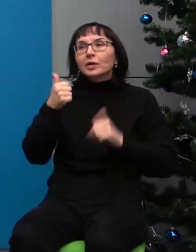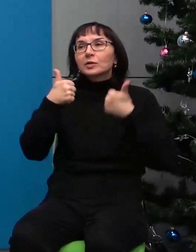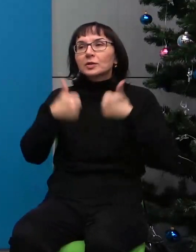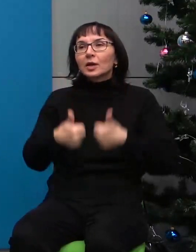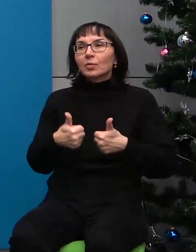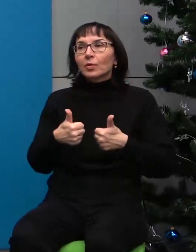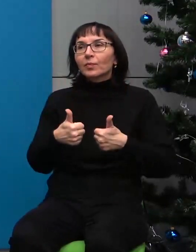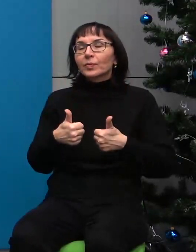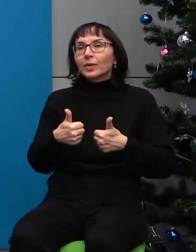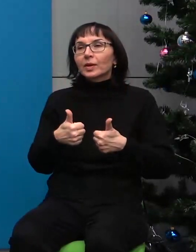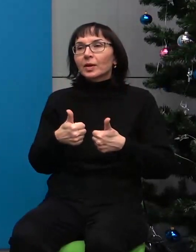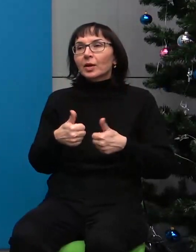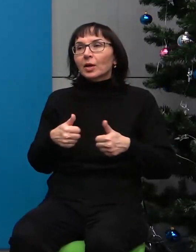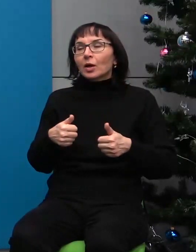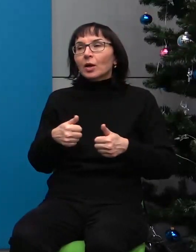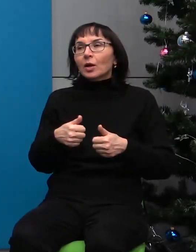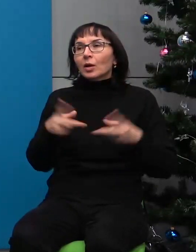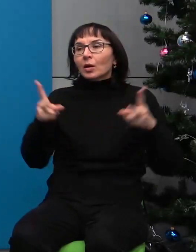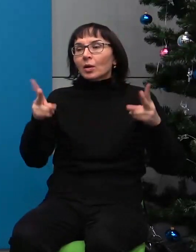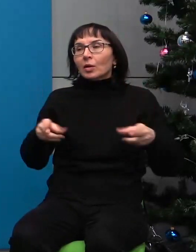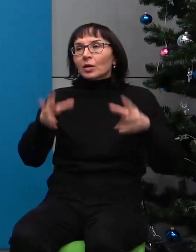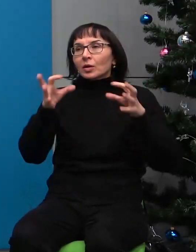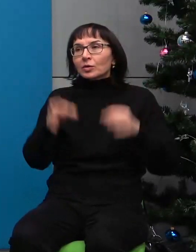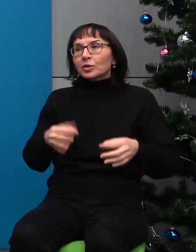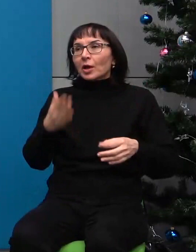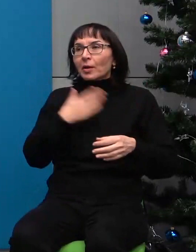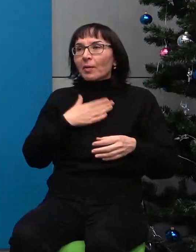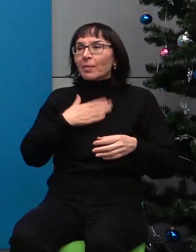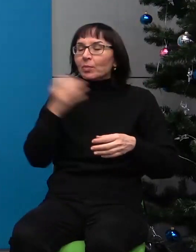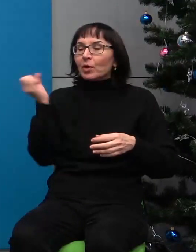Wiesz, że ja do dzisiaj mam śmieci pod zdełem i szufladkę na reklamy.